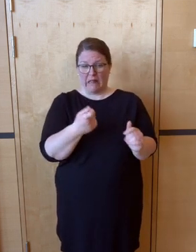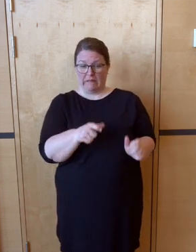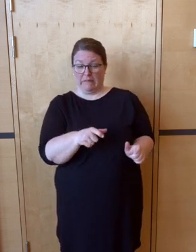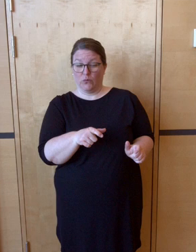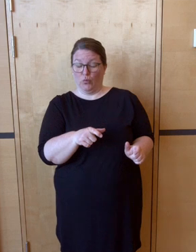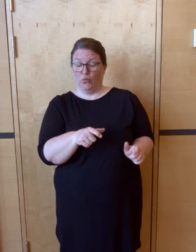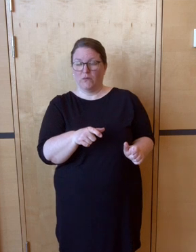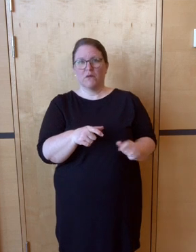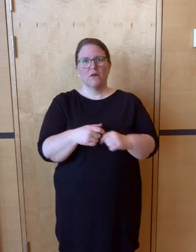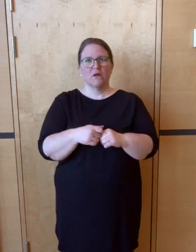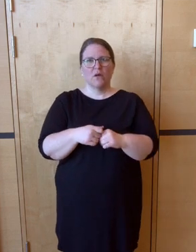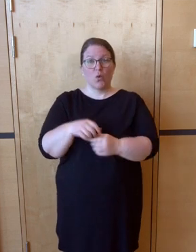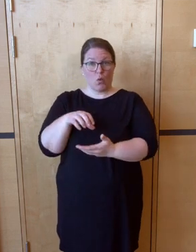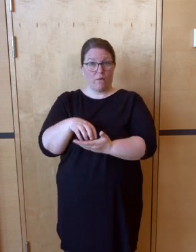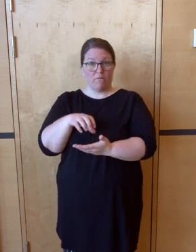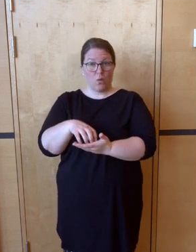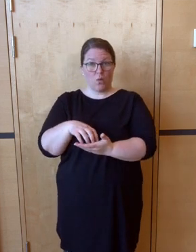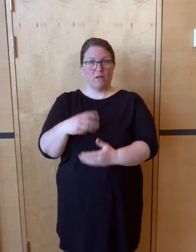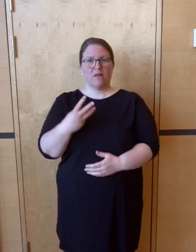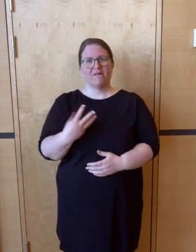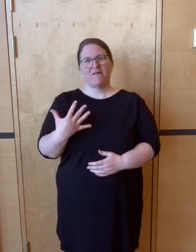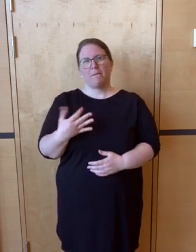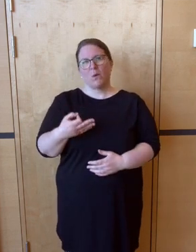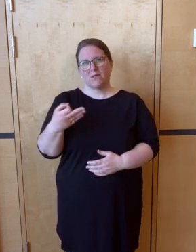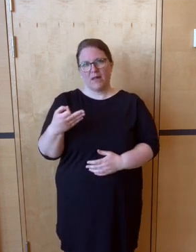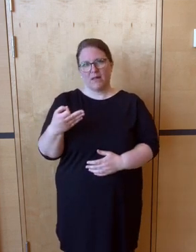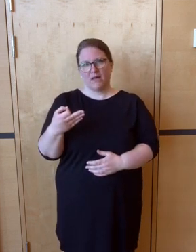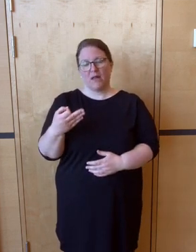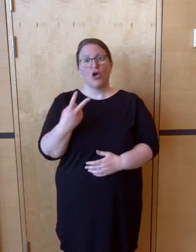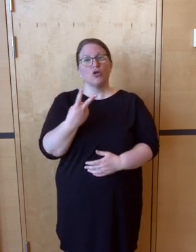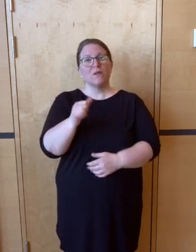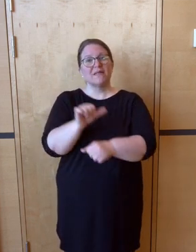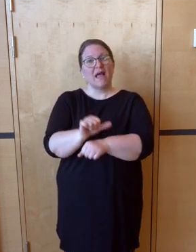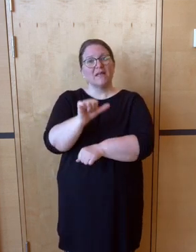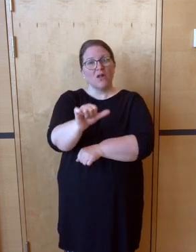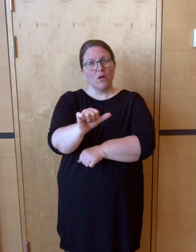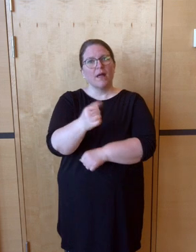Och kommunen alltså på 35 % och 2016 var den på 100 %